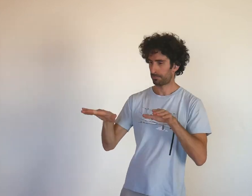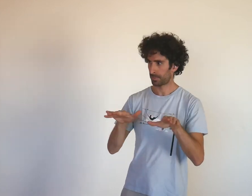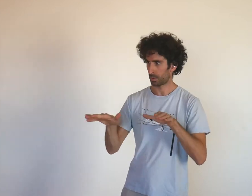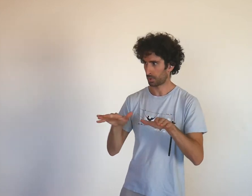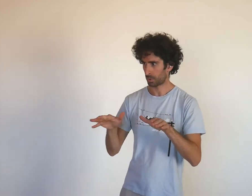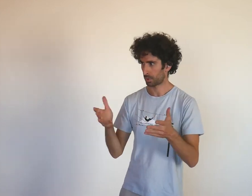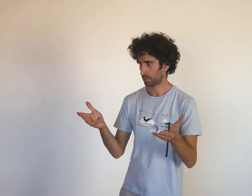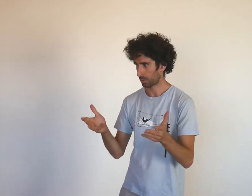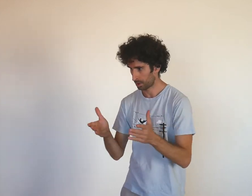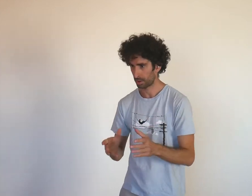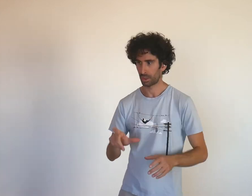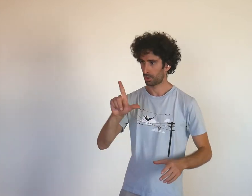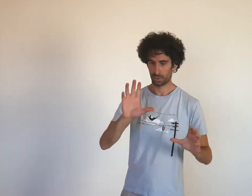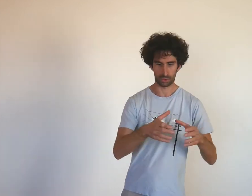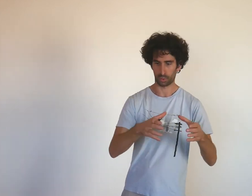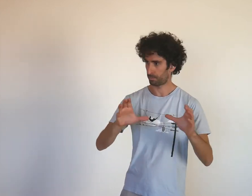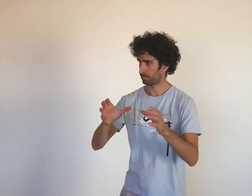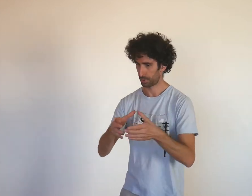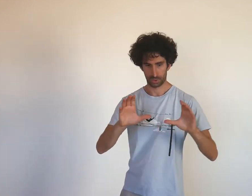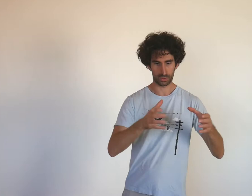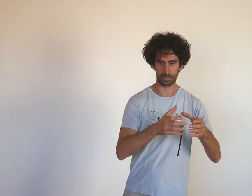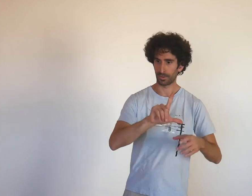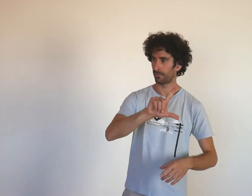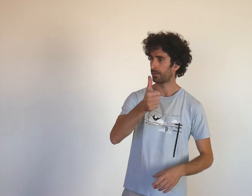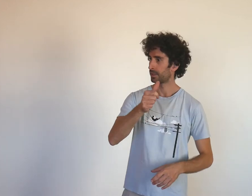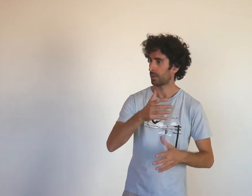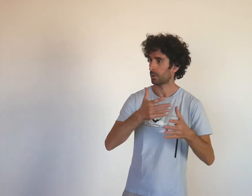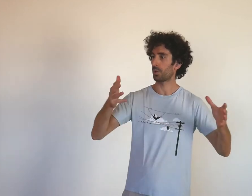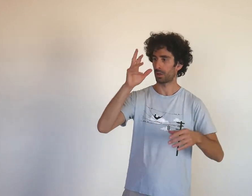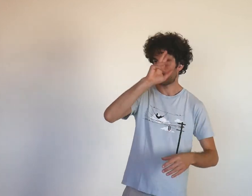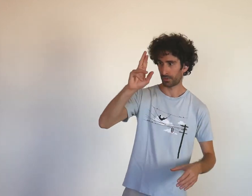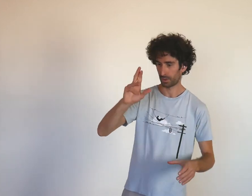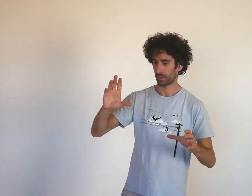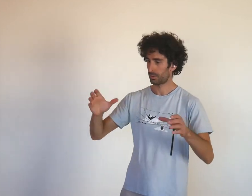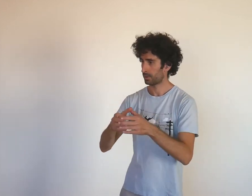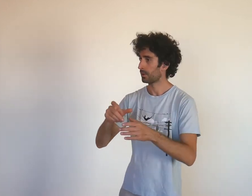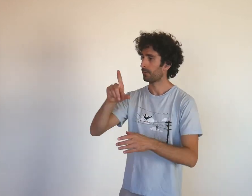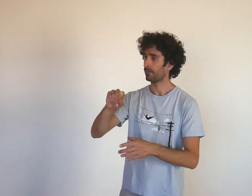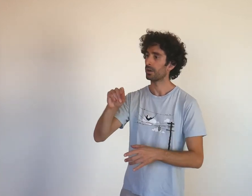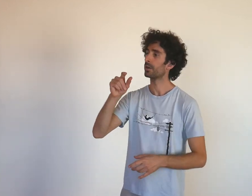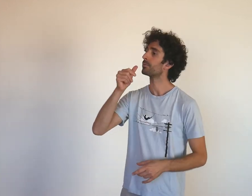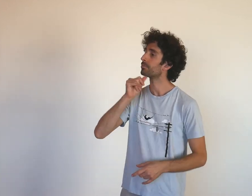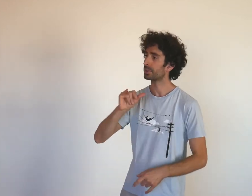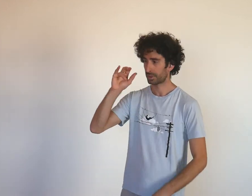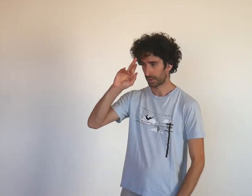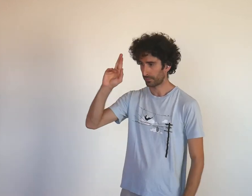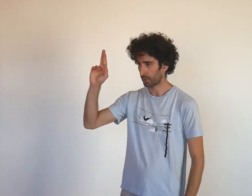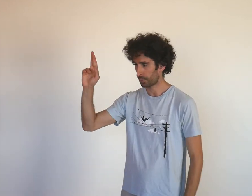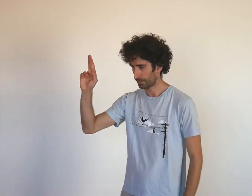Leur méthode est de constituer un groupe de 21 grands rêveurs et un groupe de 20 petits rêveurs.